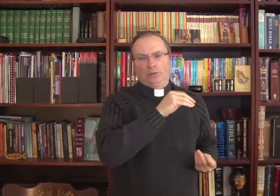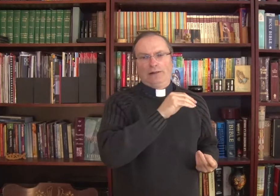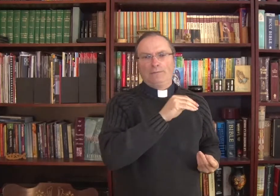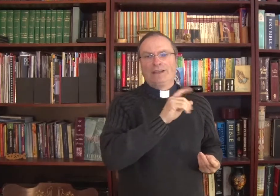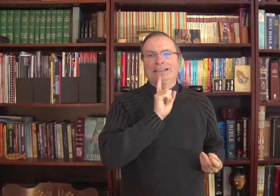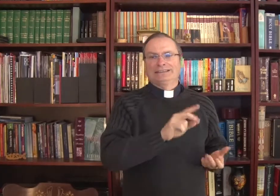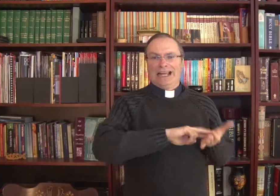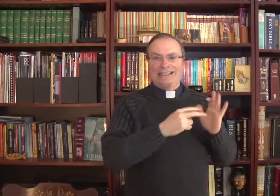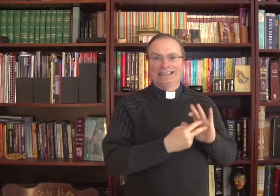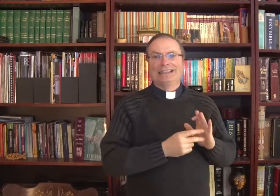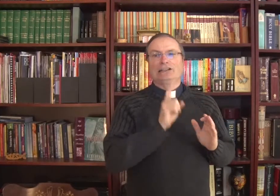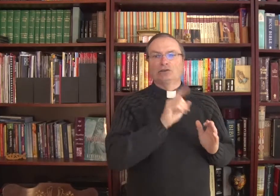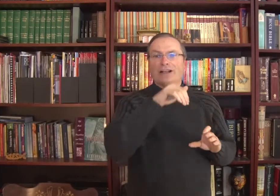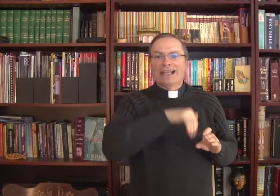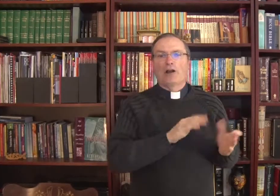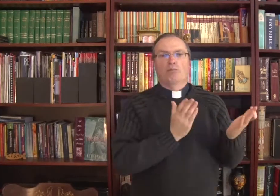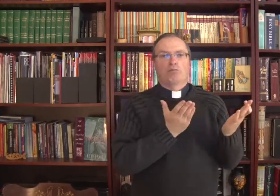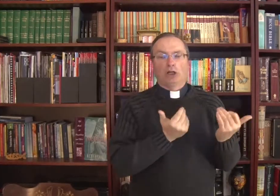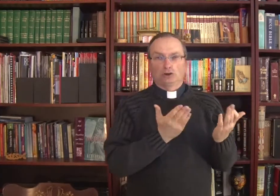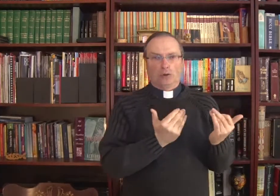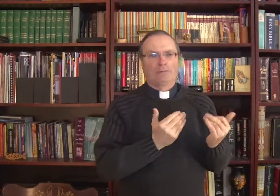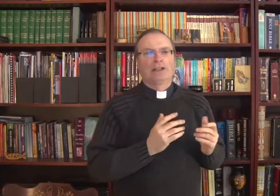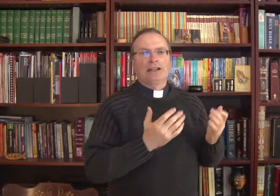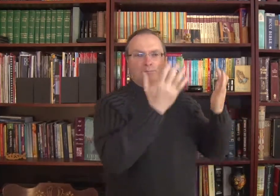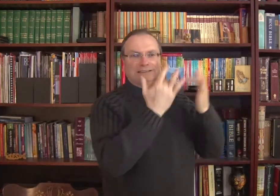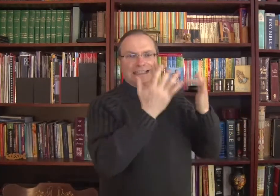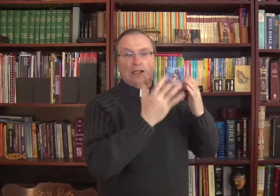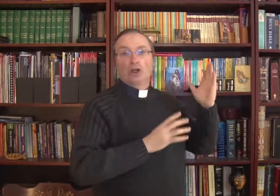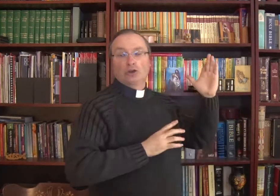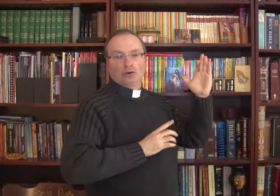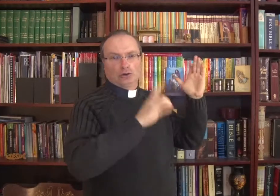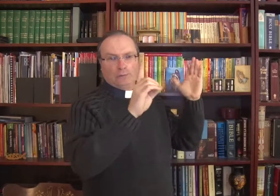c’est-à-dire sont dans le besoin de la miséricorde de Dieu,